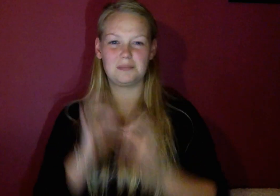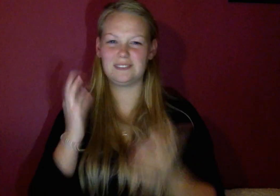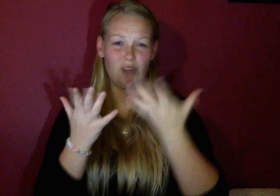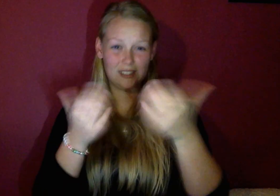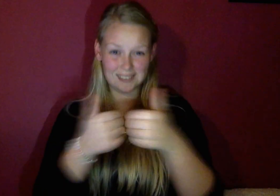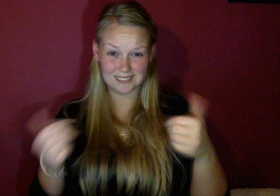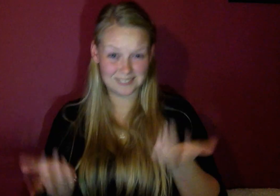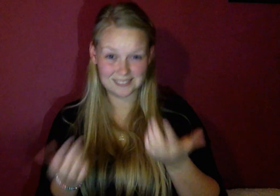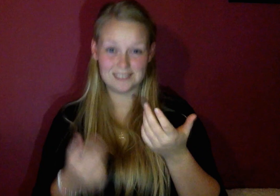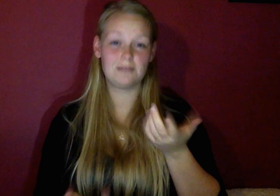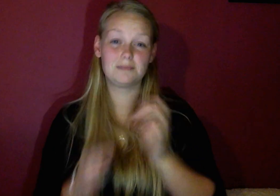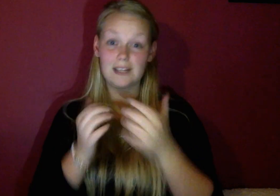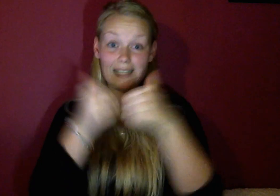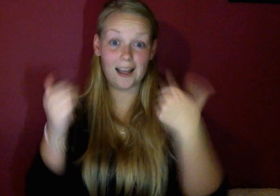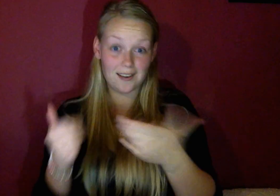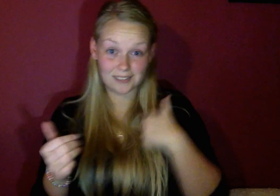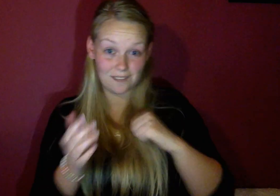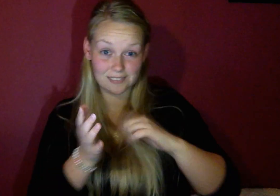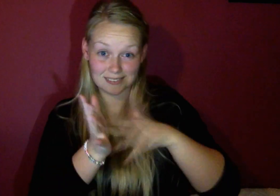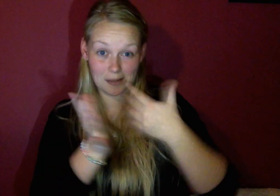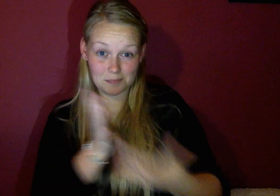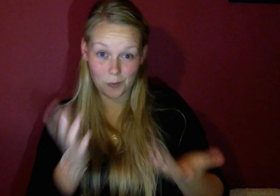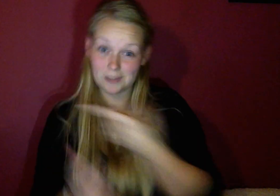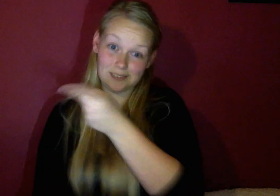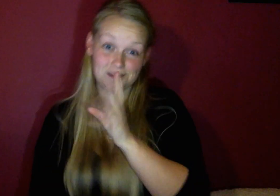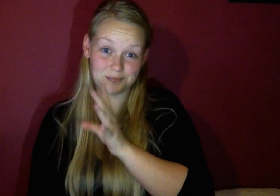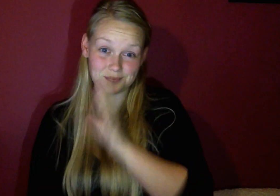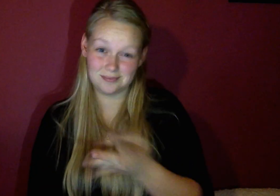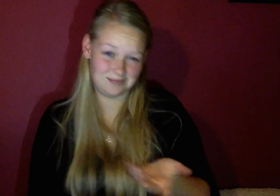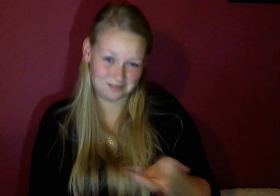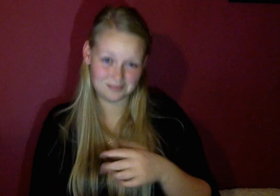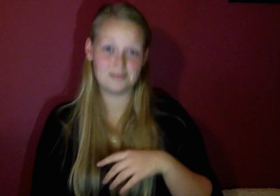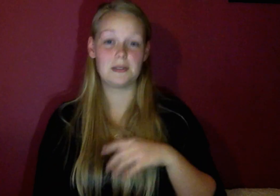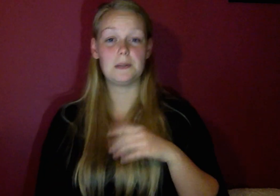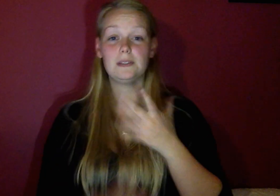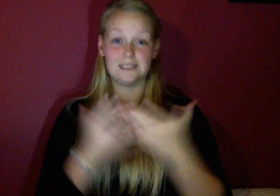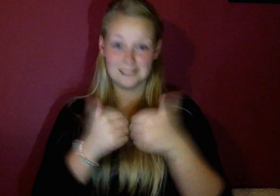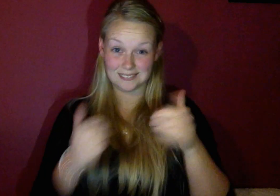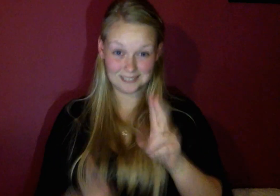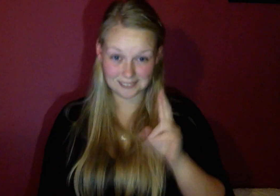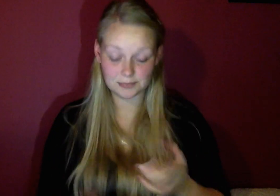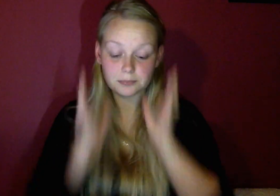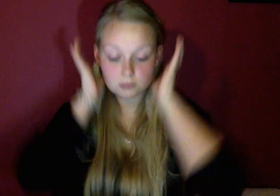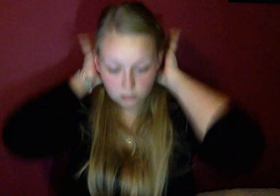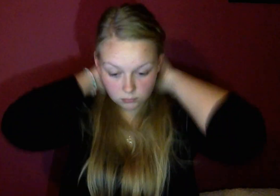Precis, så vad är skillnaden? Vi använder teckenspråk och de talar svenska... Inte någon skillnad egentligen.